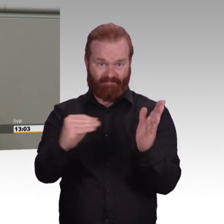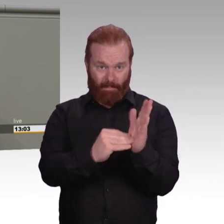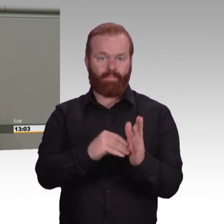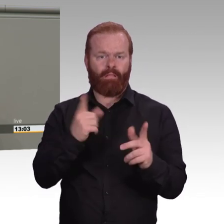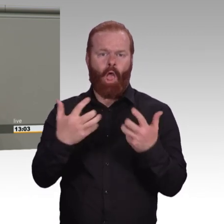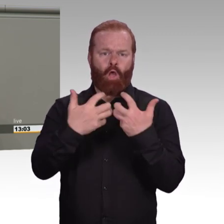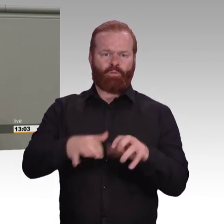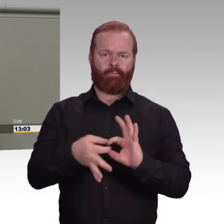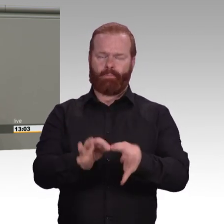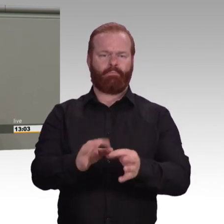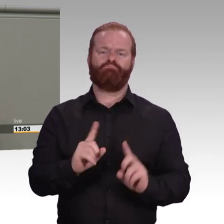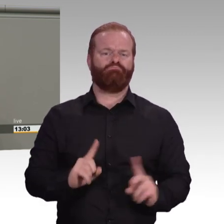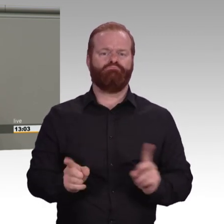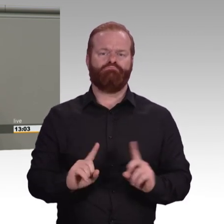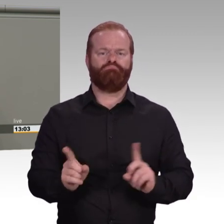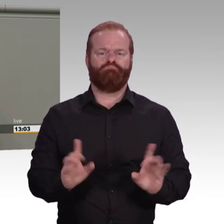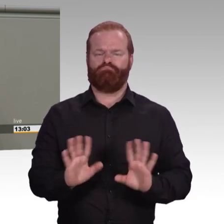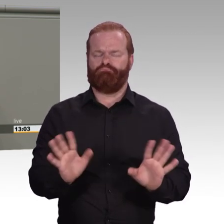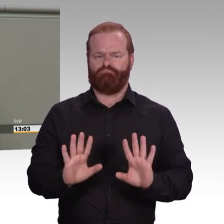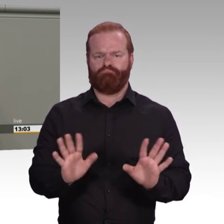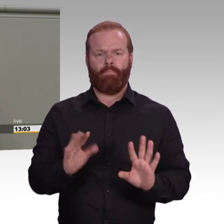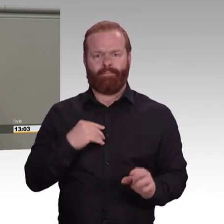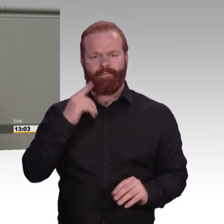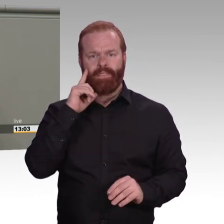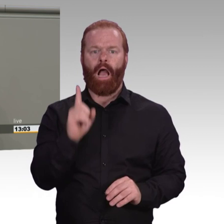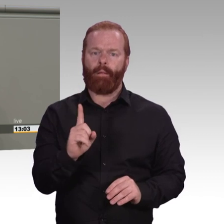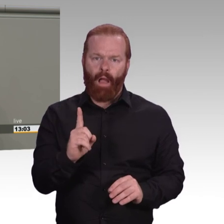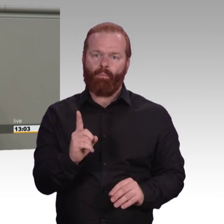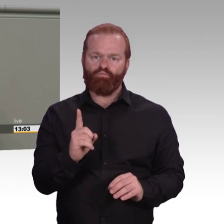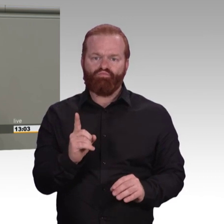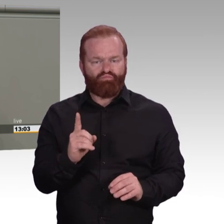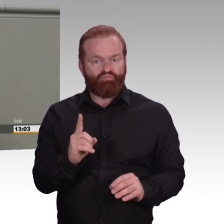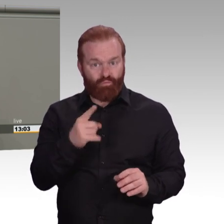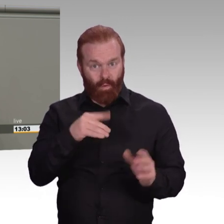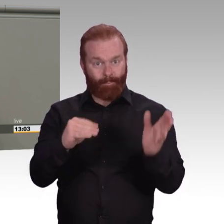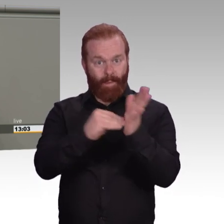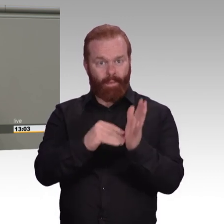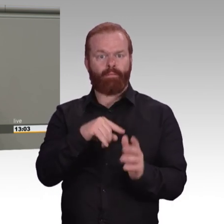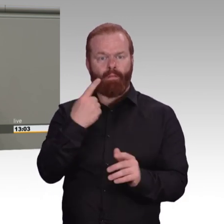Ich will sagen: mit starken Rechten im Grundgesetz würden wir den Staat beispielsweise endlich dazu verpflichten,